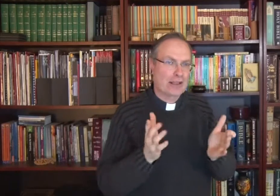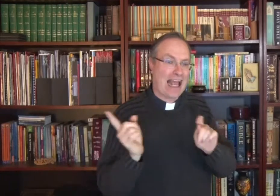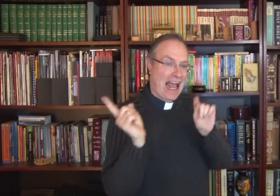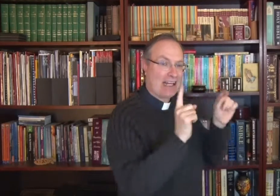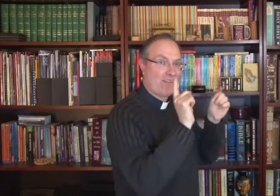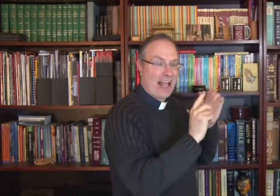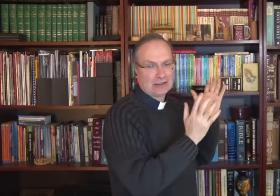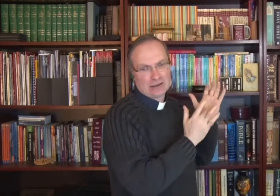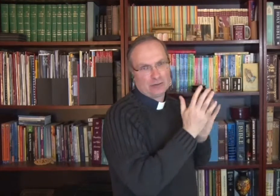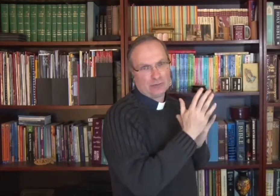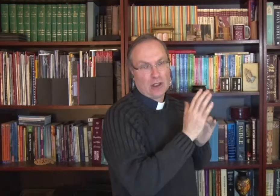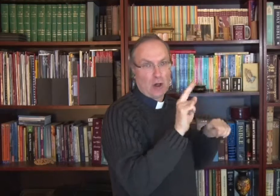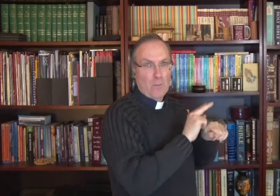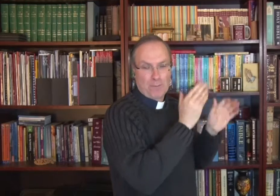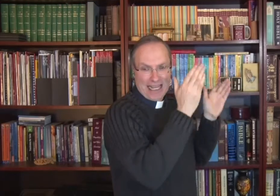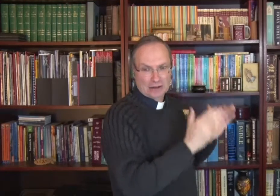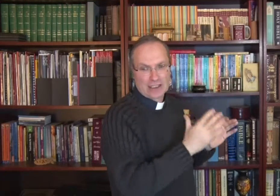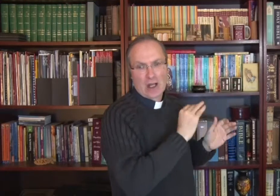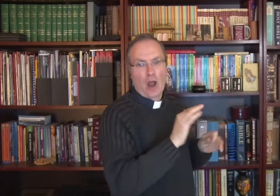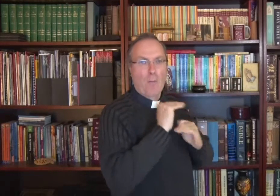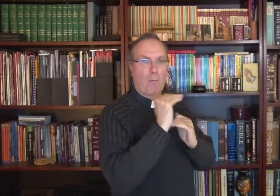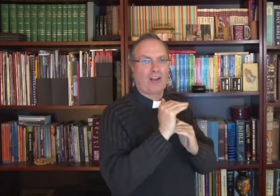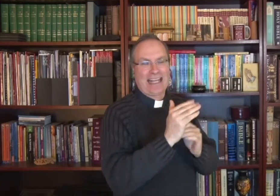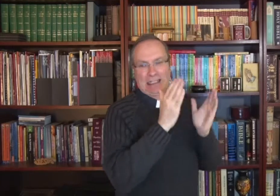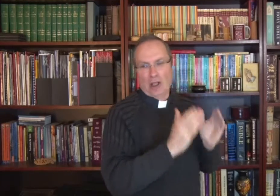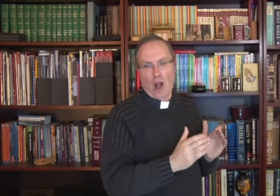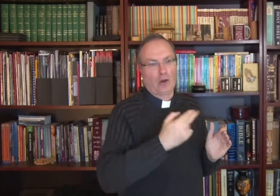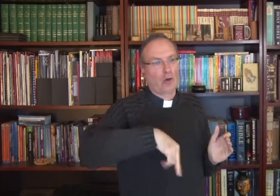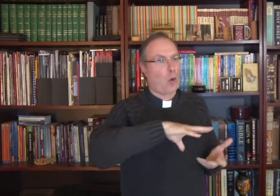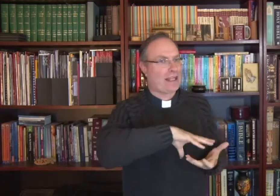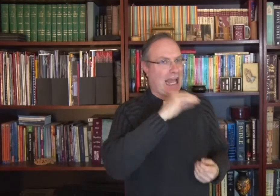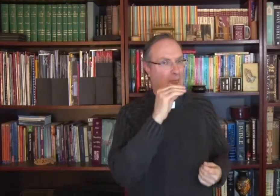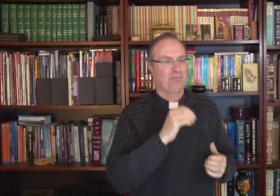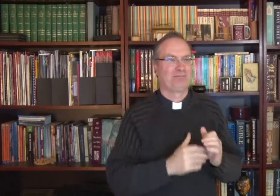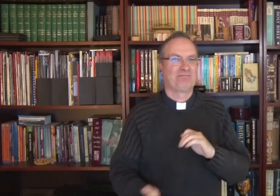à aller vers Jésus, le berger et le protecteur de nos âmes.